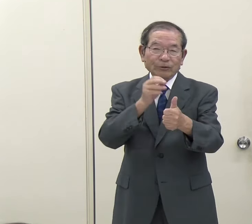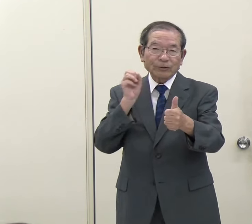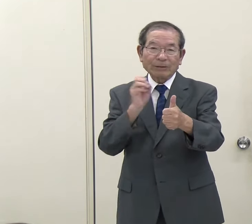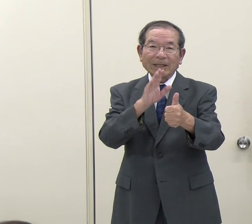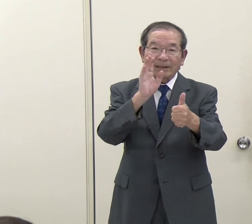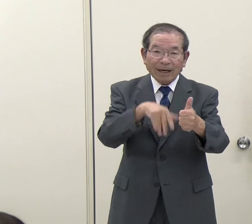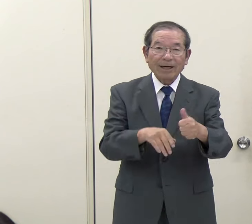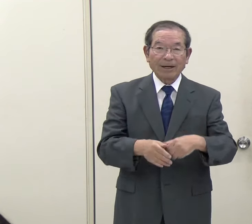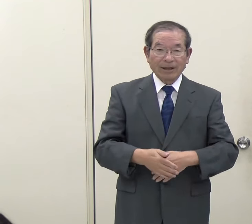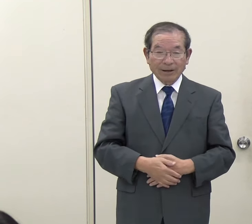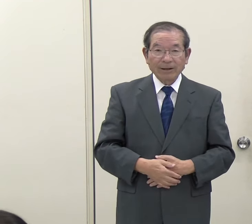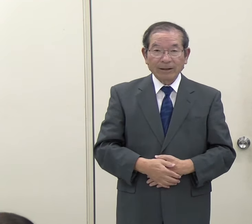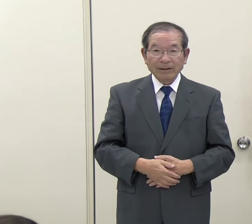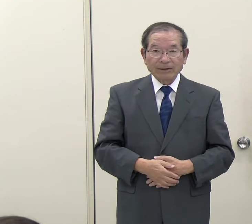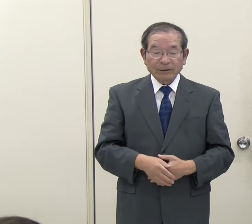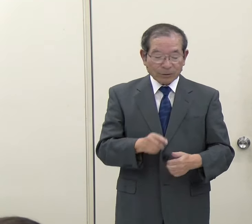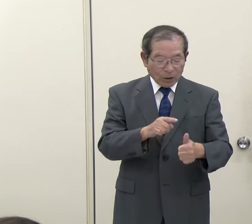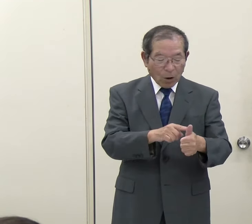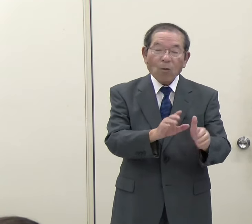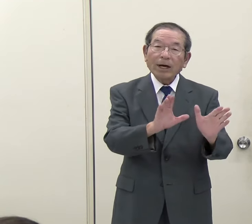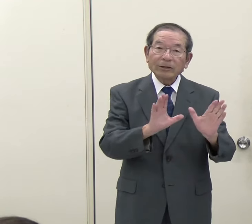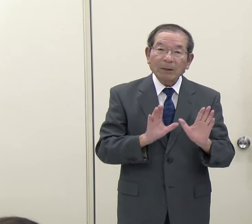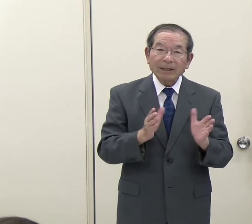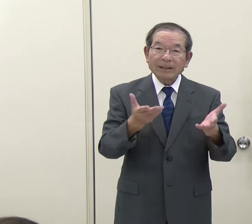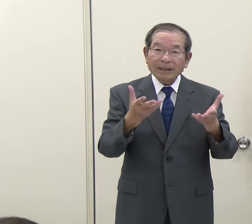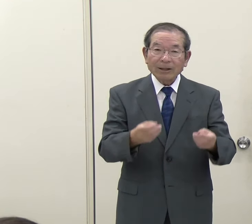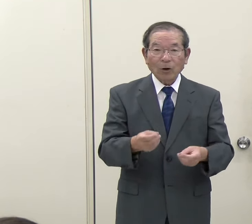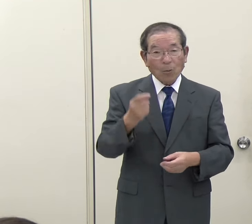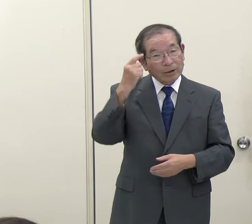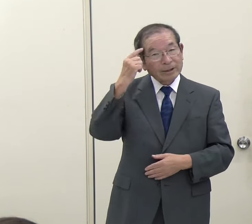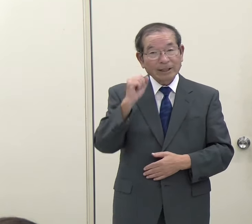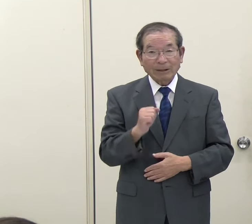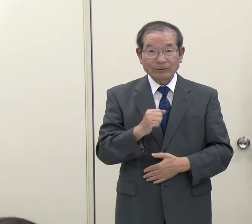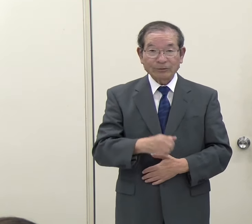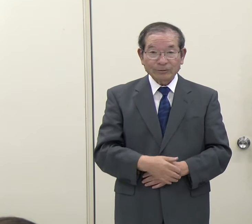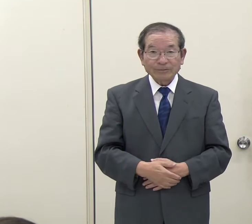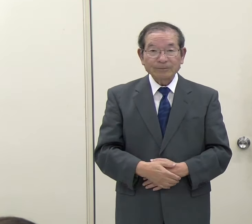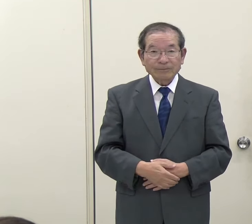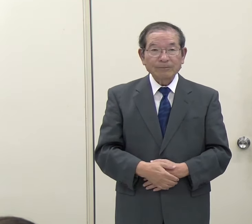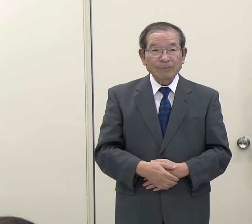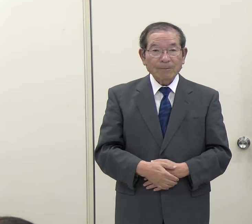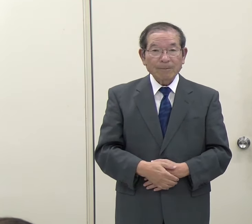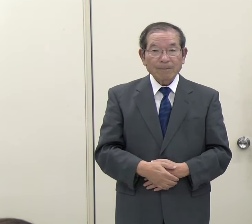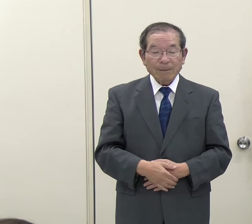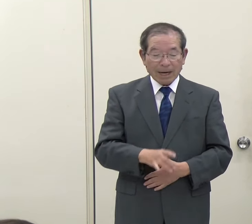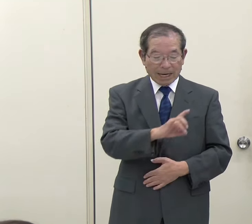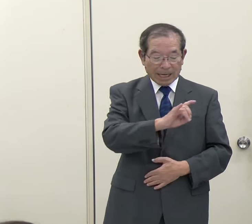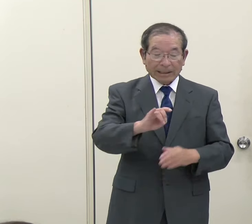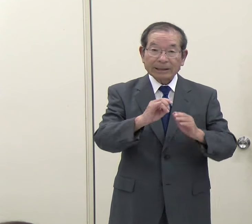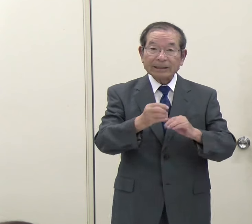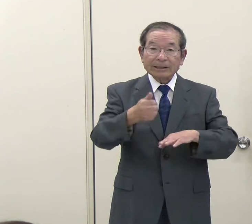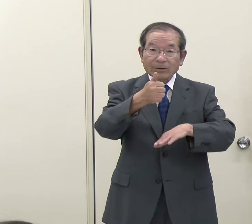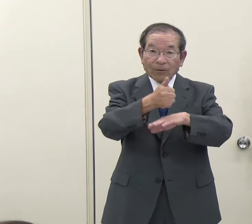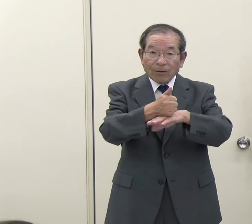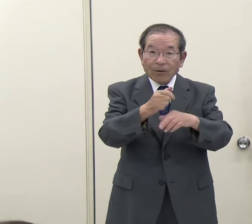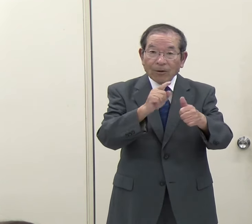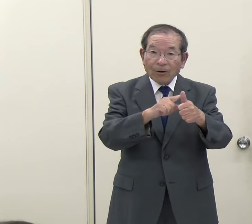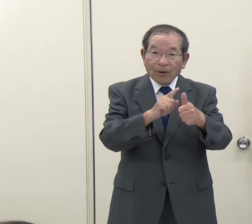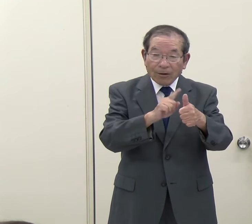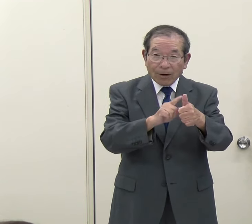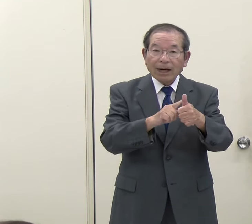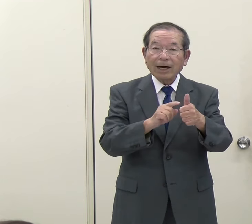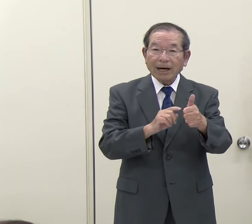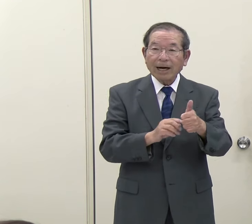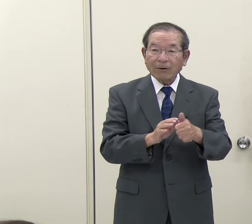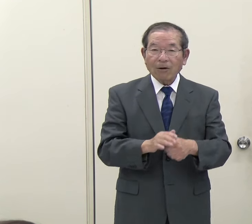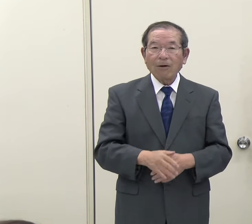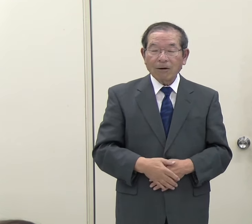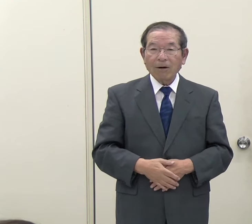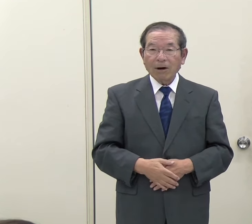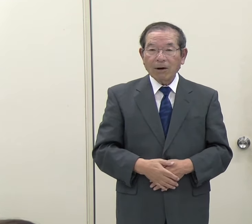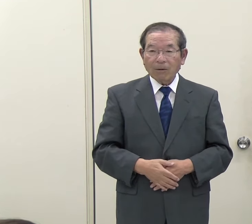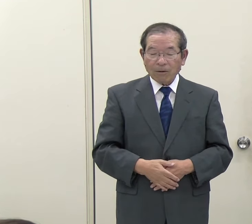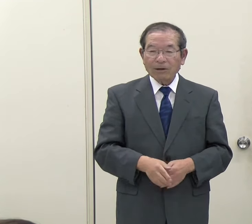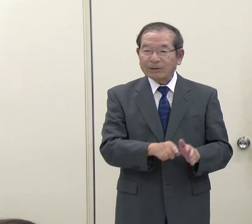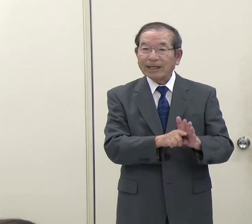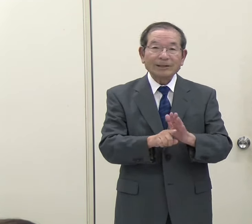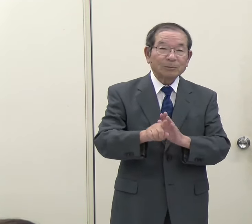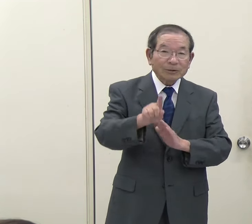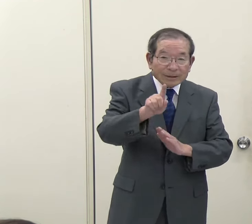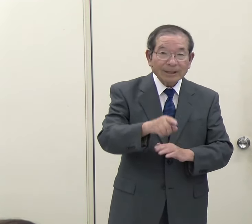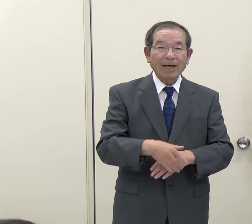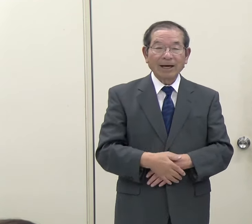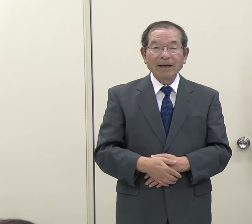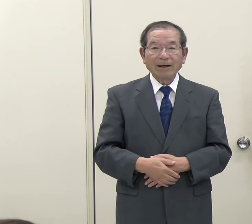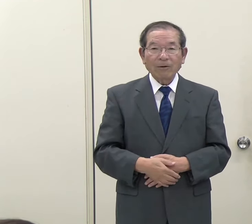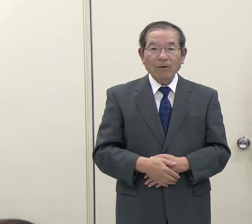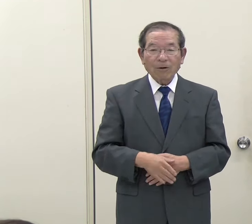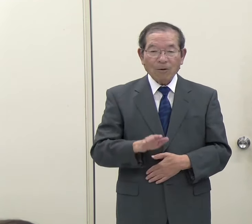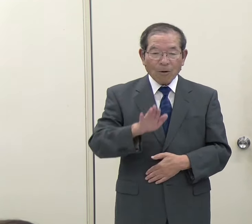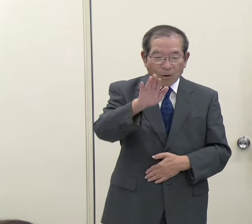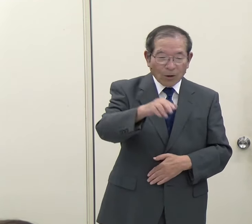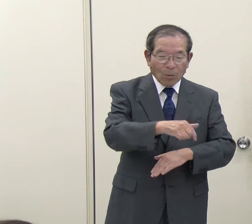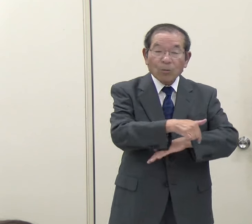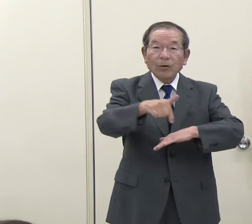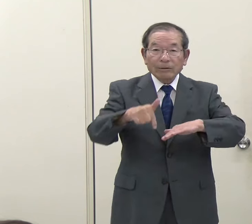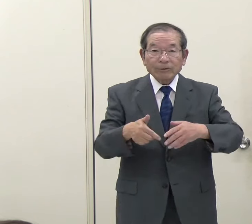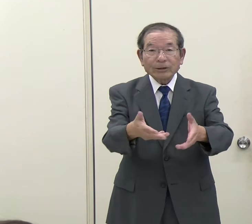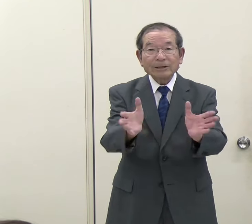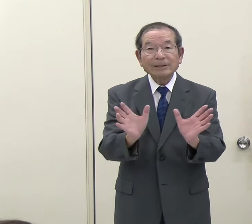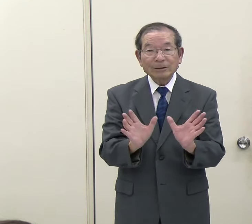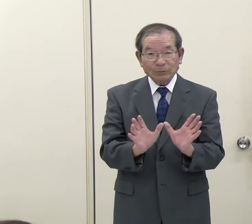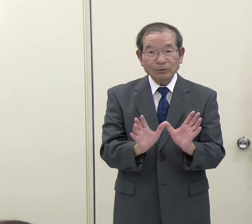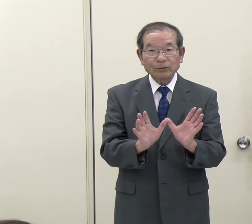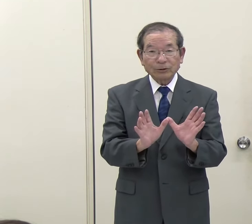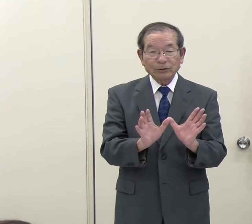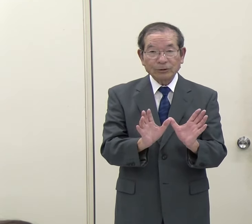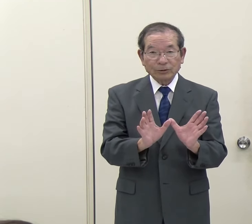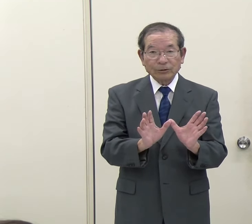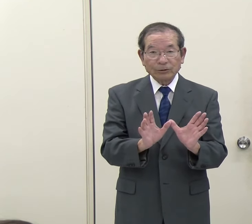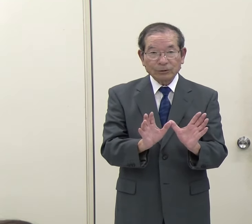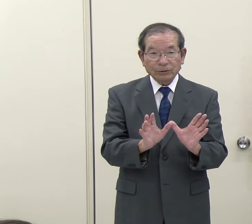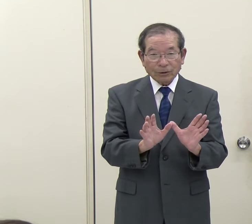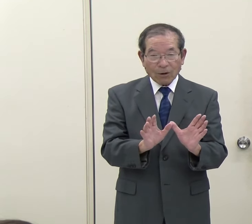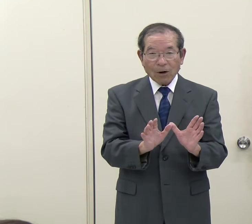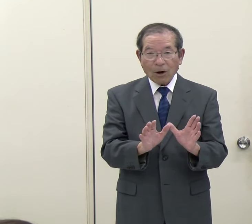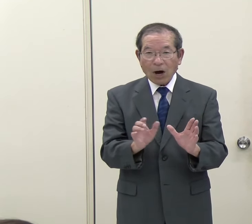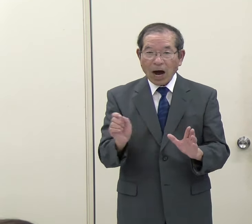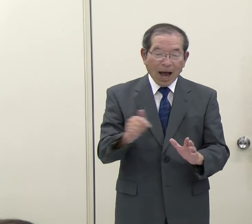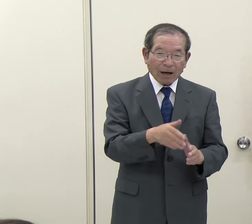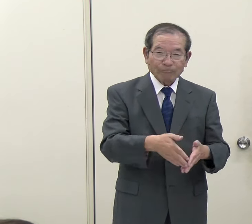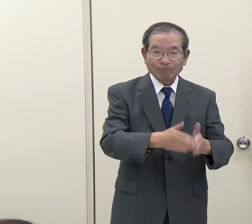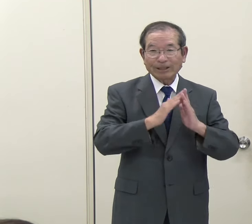これを受け止めていただいたと思っていますが、香原議長がリーダーシップを発揮し、プロジェクトチームを速やかに立ち上げられた。